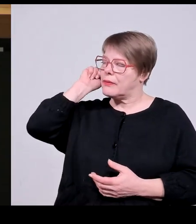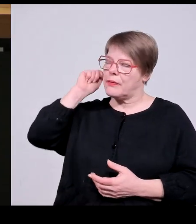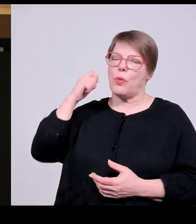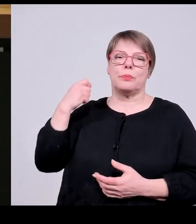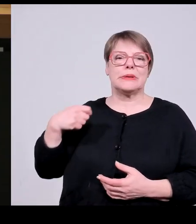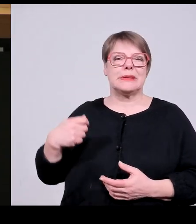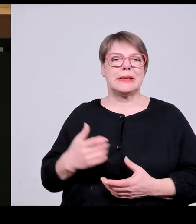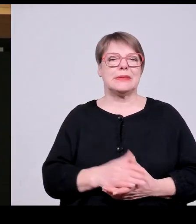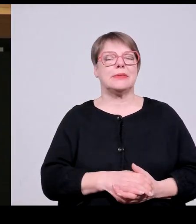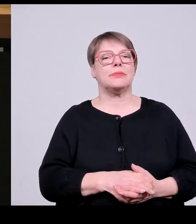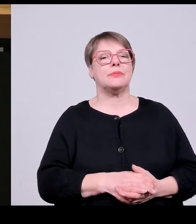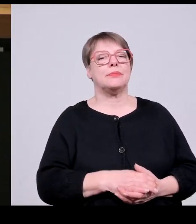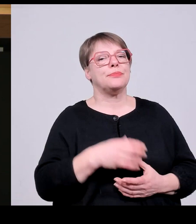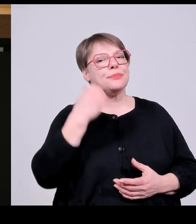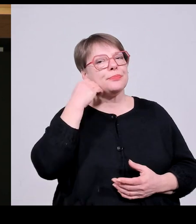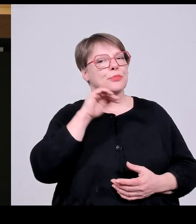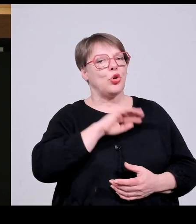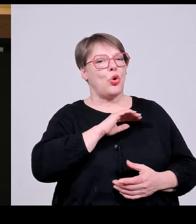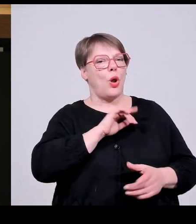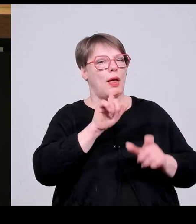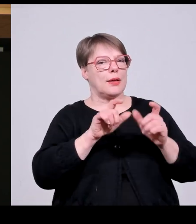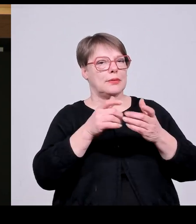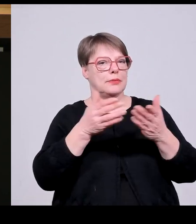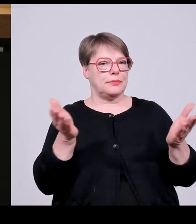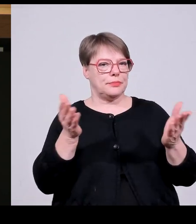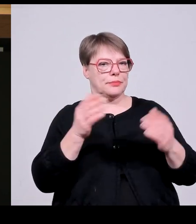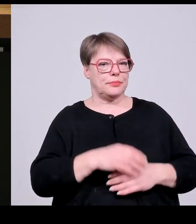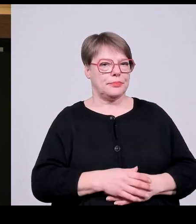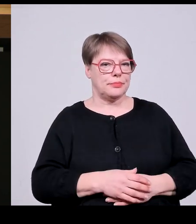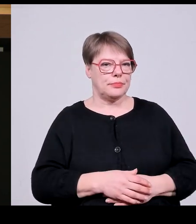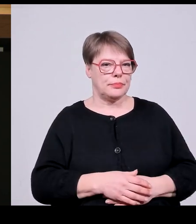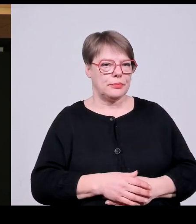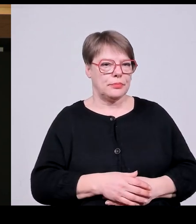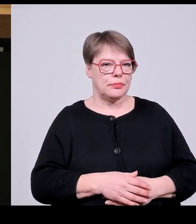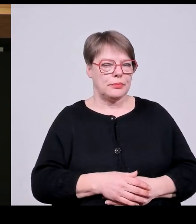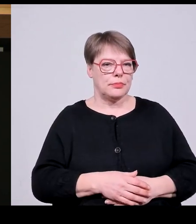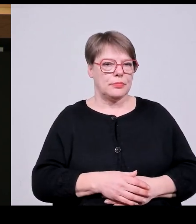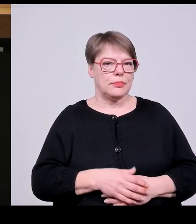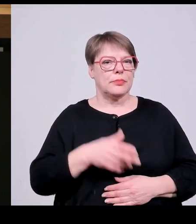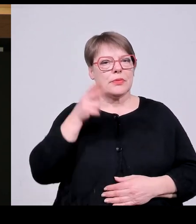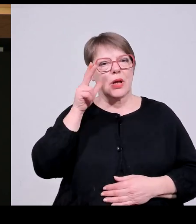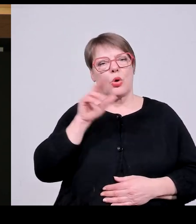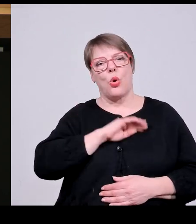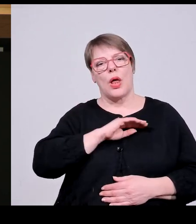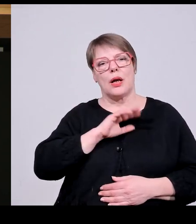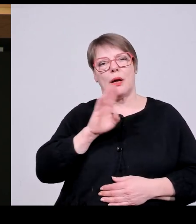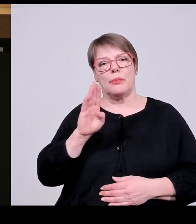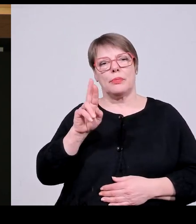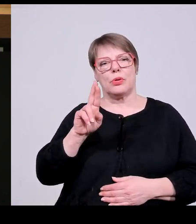Verehrter Herr Kollege Brussek. Ich weiß nicht, warum Sie so schreien. Vermutlich hat das zu häufige Halali der Lag Kultur Ihnen das